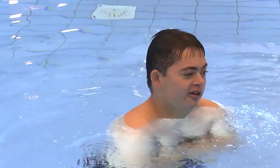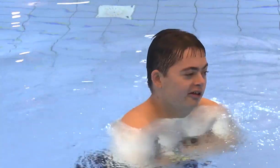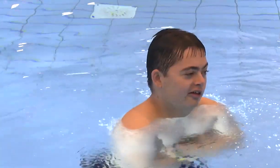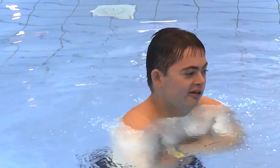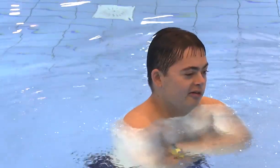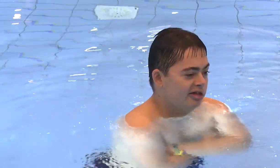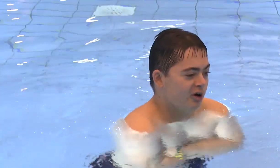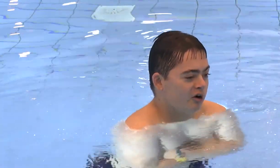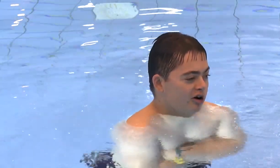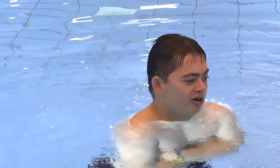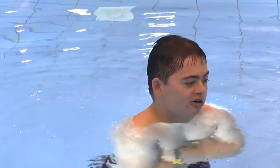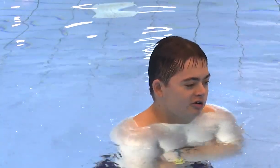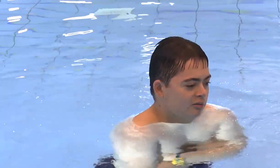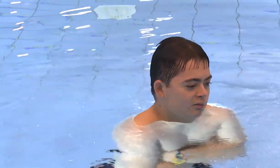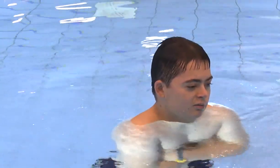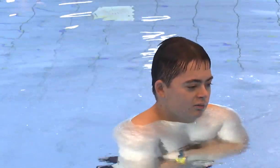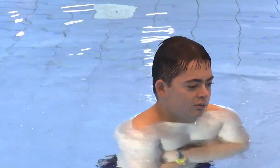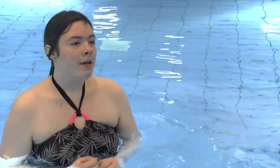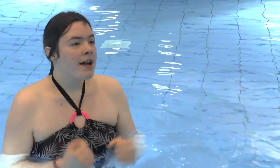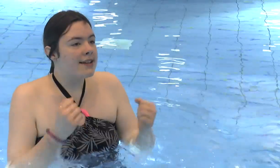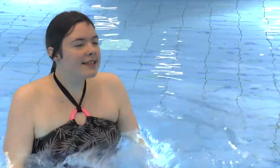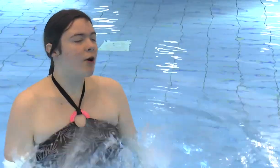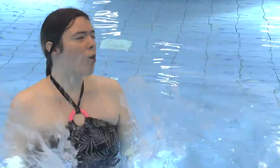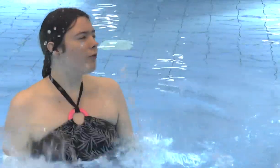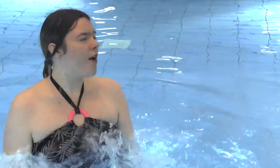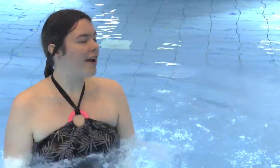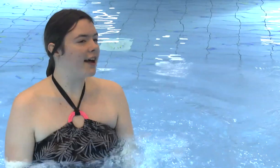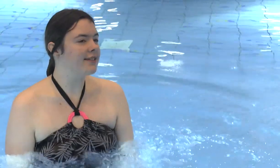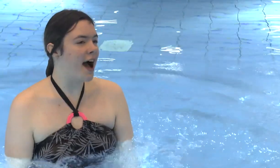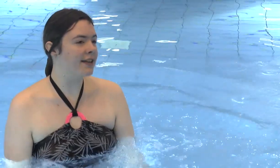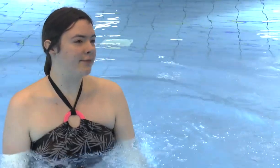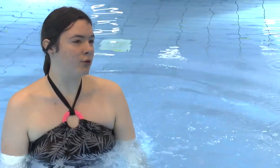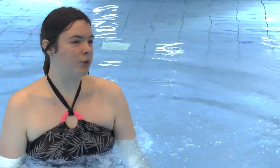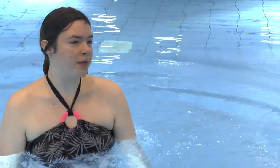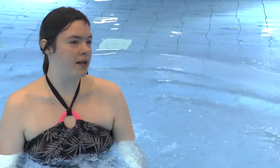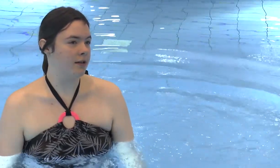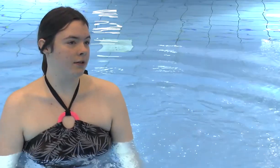Ich bin sauer. Das ist so unfair. Da kann Sarah nicht mit uns spielen.